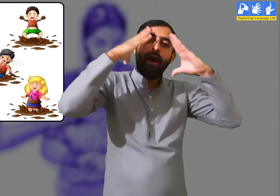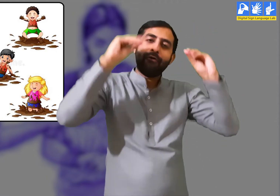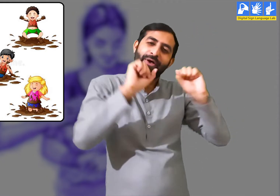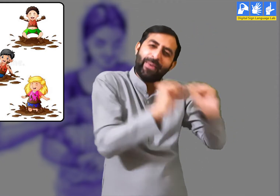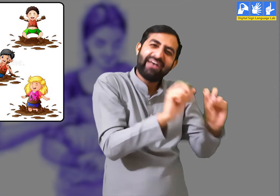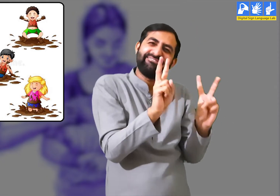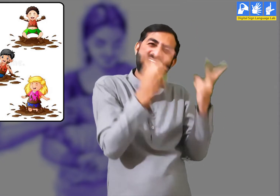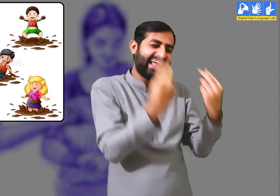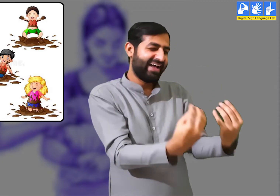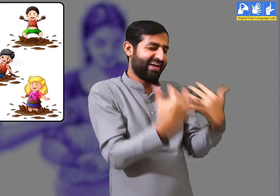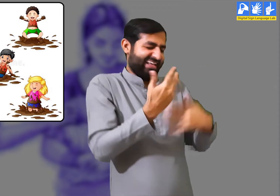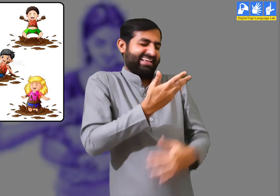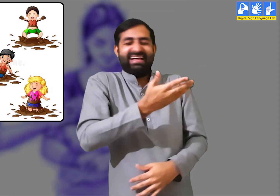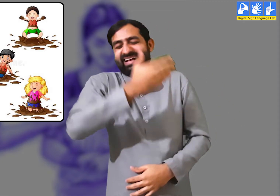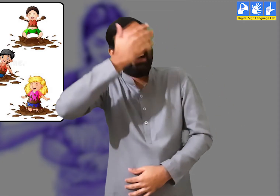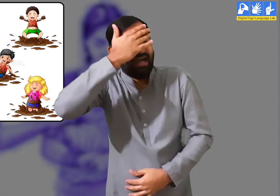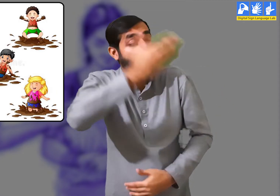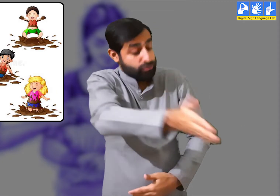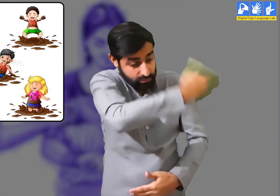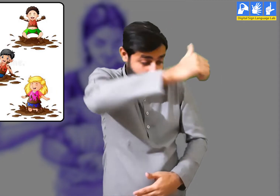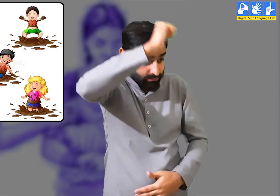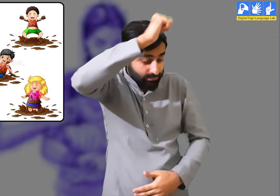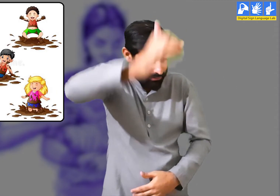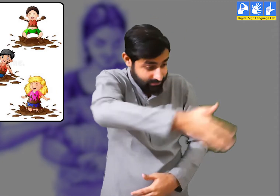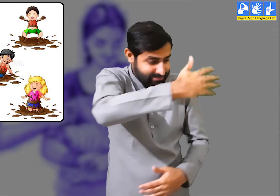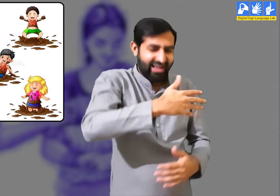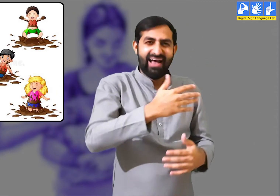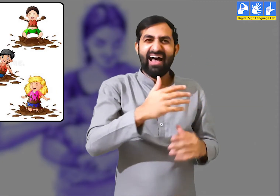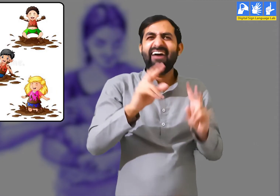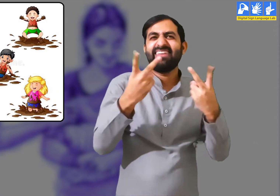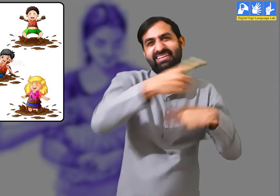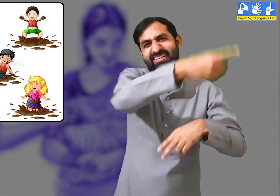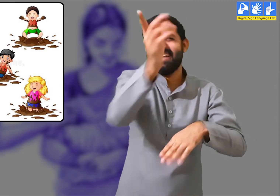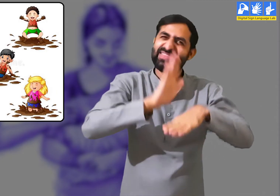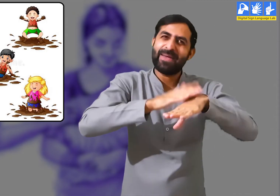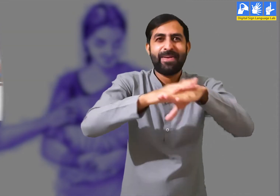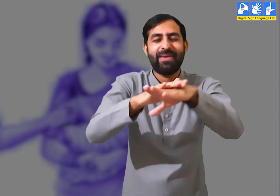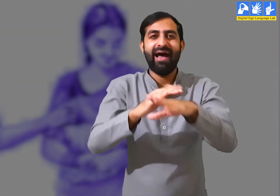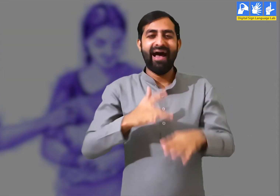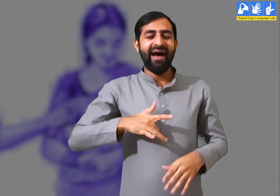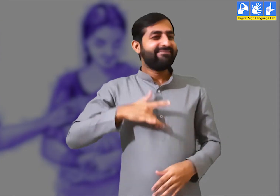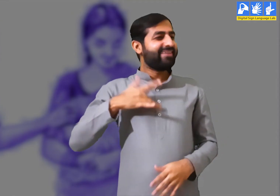और इस तरह वे अपने शिशु को देख प्रसन्न हो जाते हैं। बच्चों की हरकते बहुत ही अनोखी होती हैं।